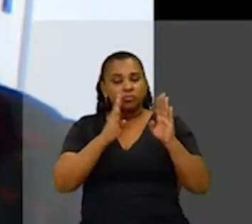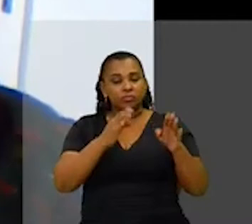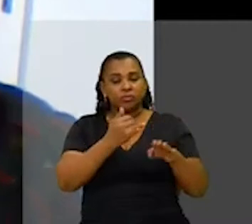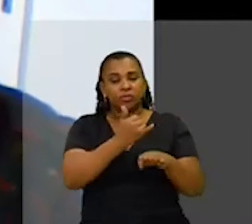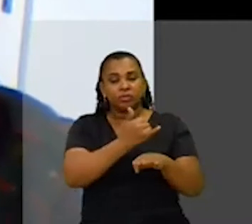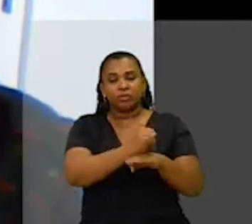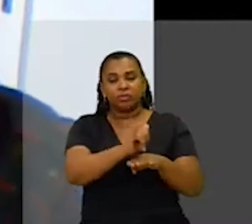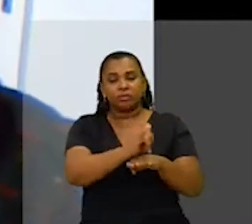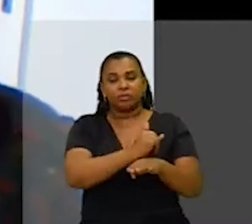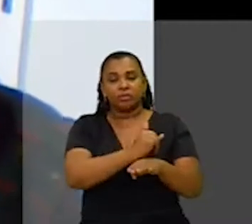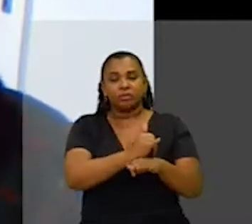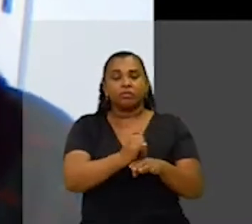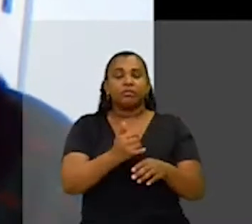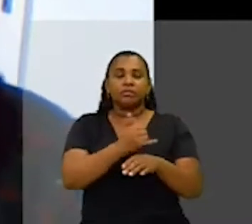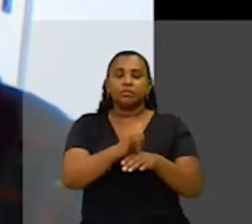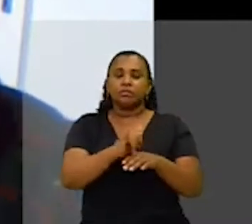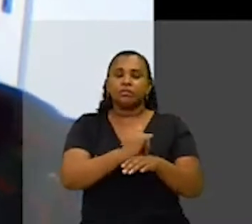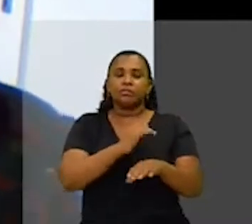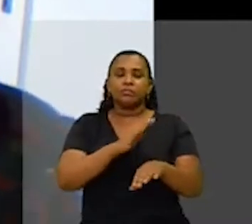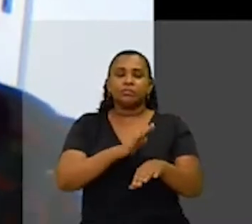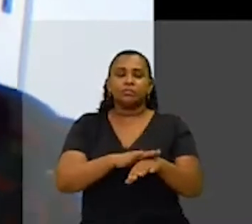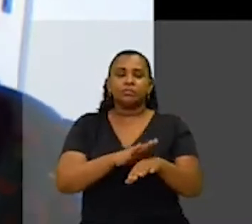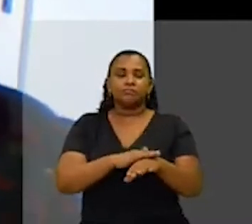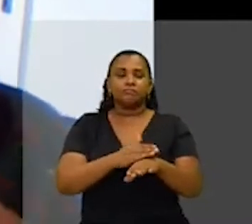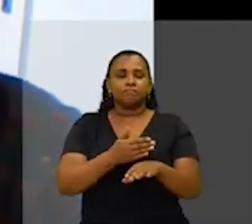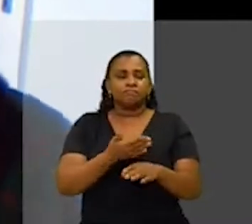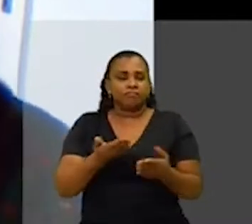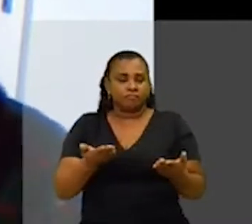também uma estratégia de momentânea Mas é uma estrada de para ser mobilizado Para viabilizar